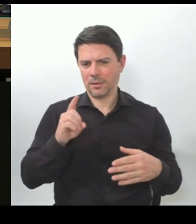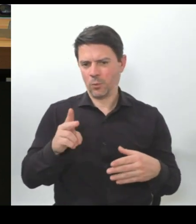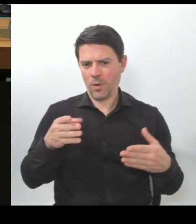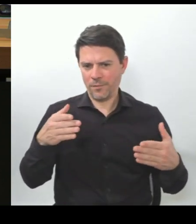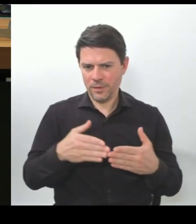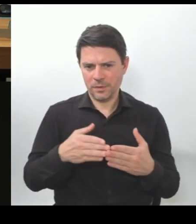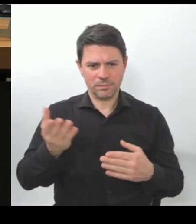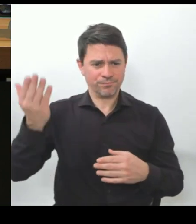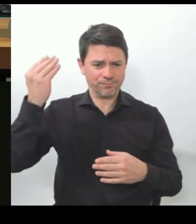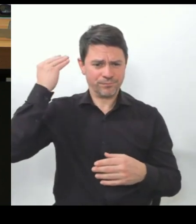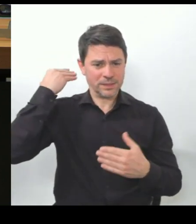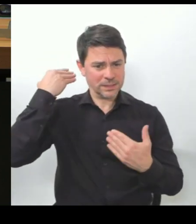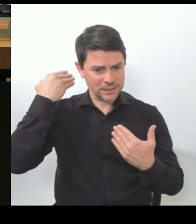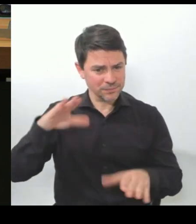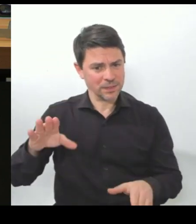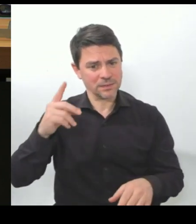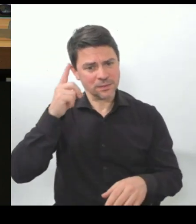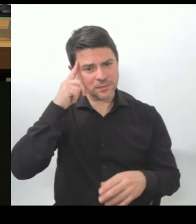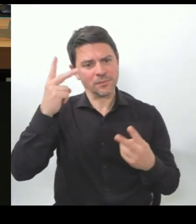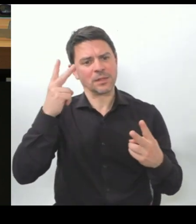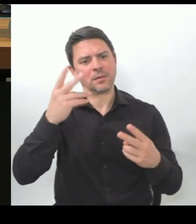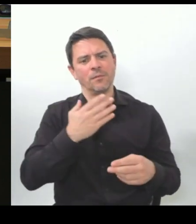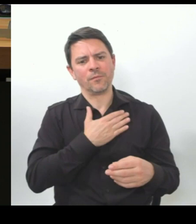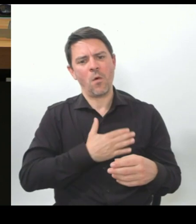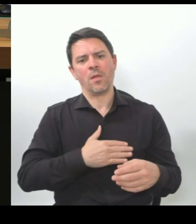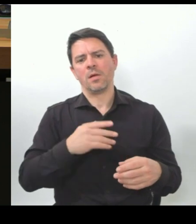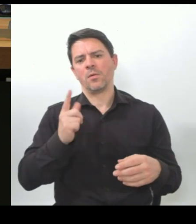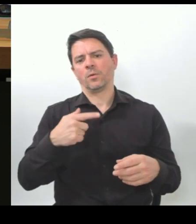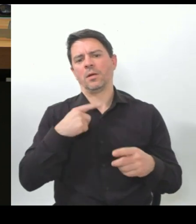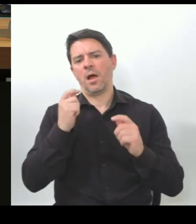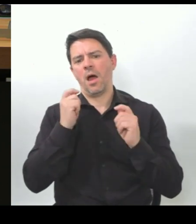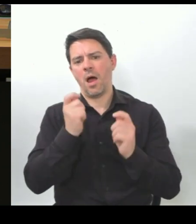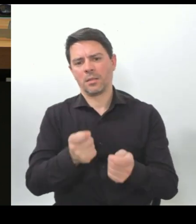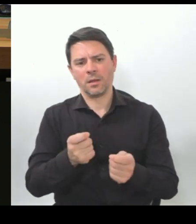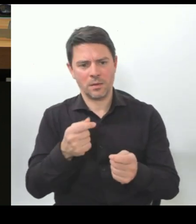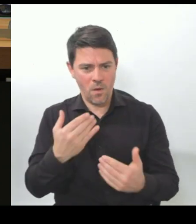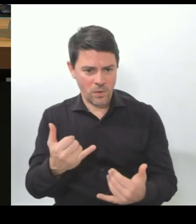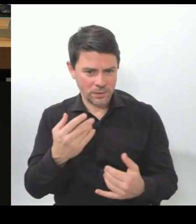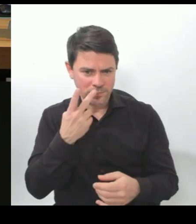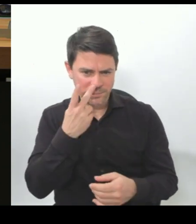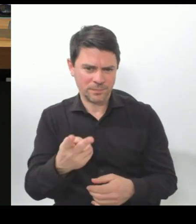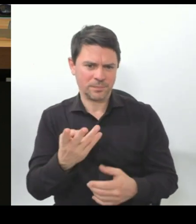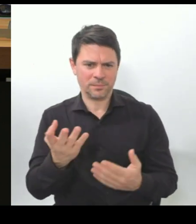Es war kein Mut oder Wille erkennbar deutlicher zu formulieren, was man eigentlich final erwartet beispielsweise